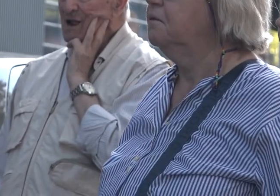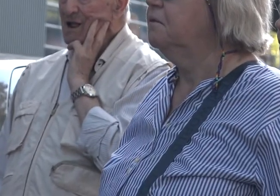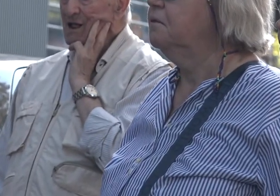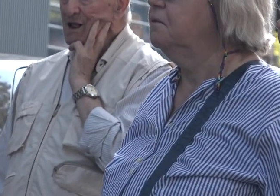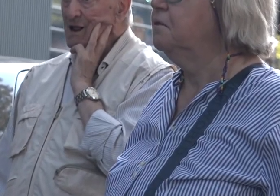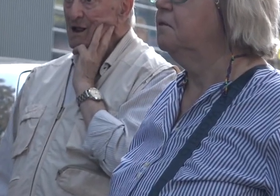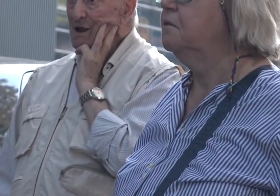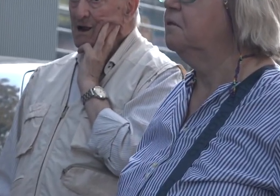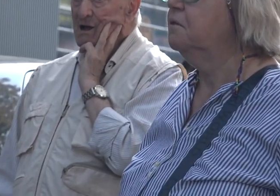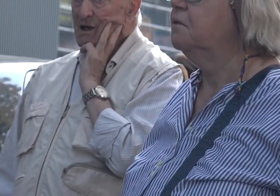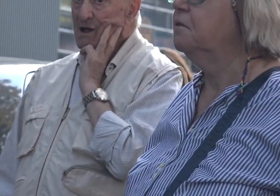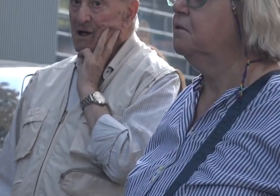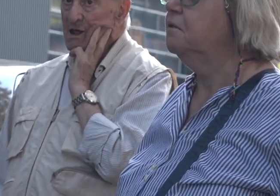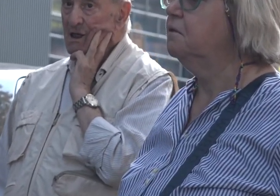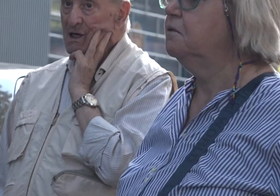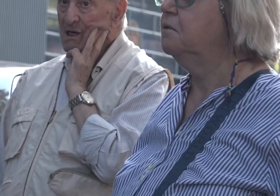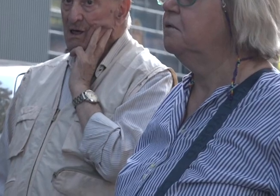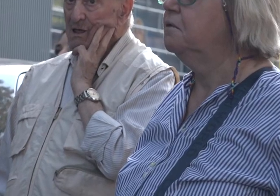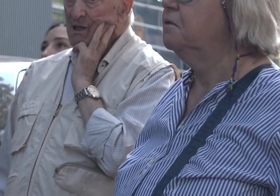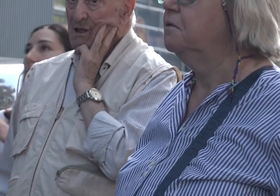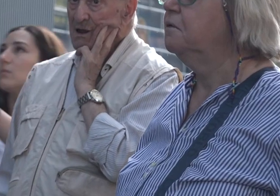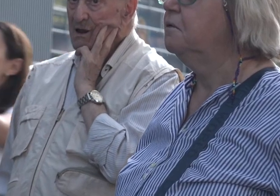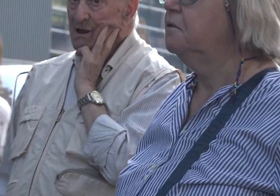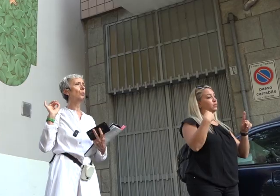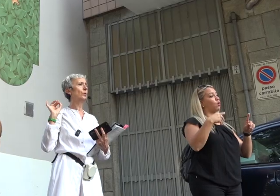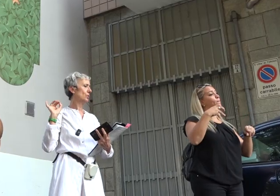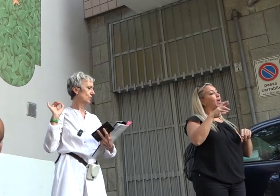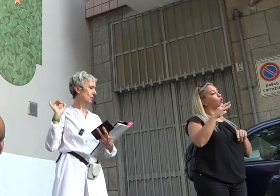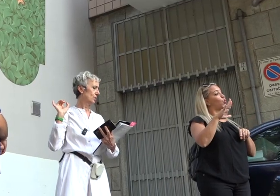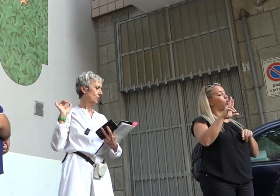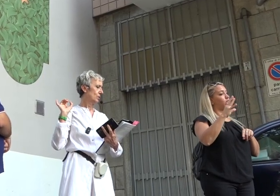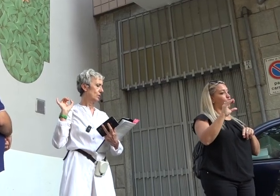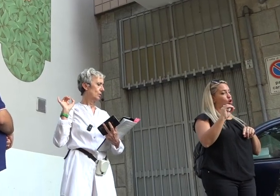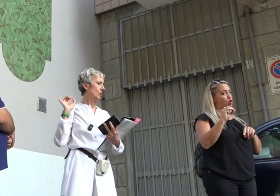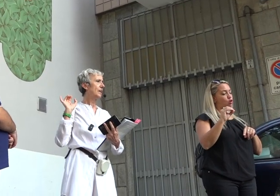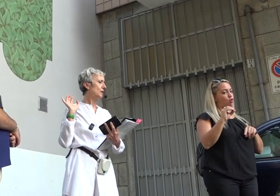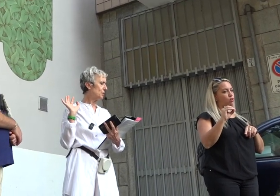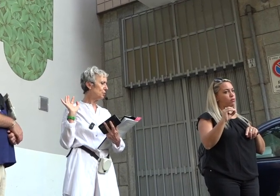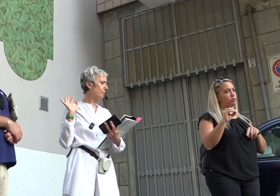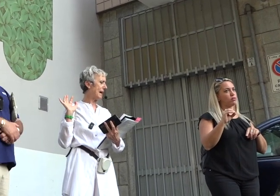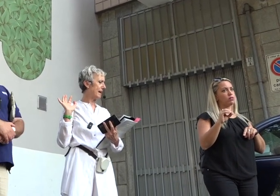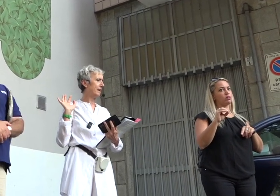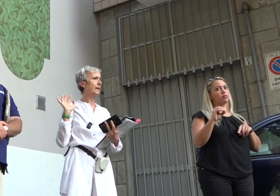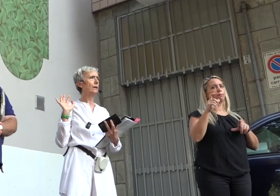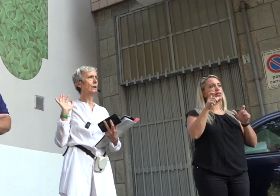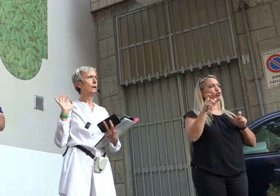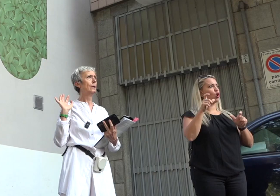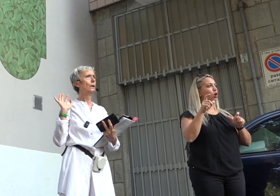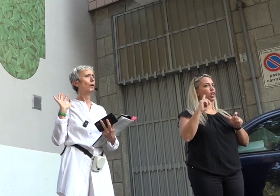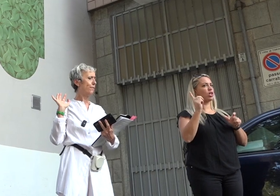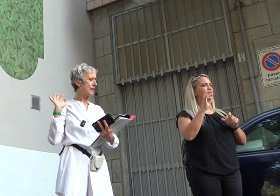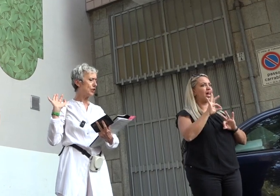Questo voleva rappresentare Mercurio, che nessuno parli o faccia